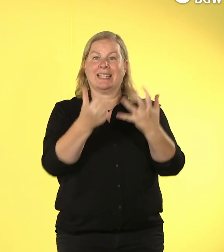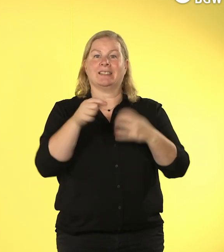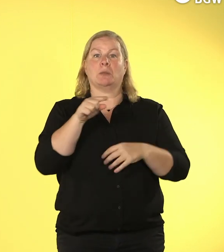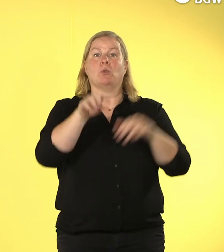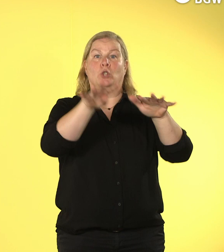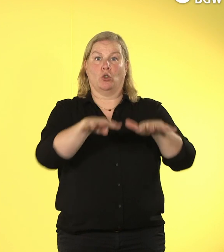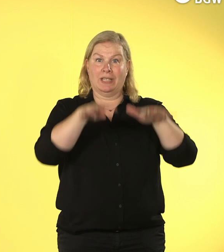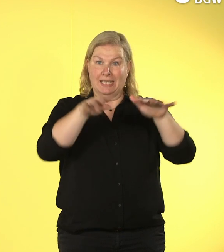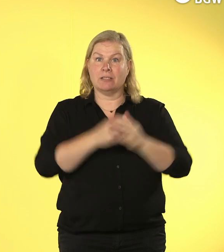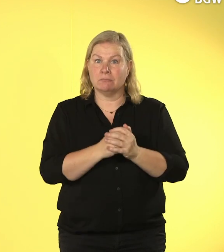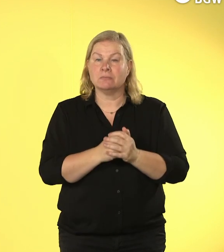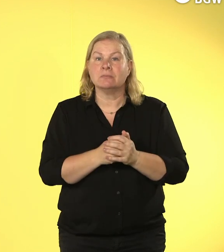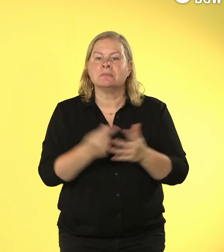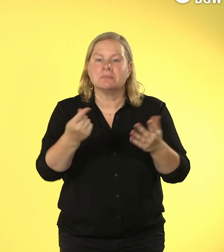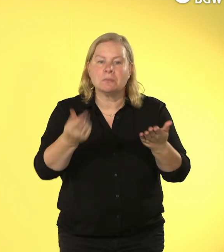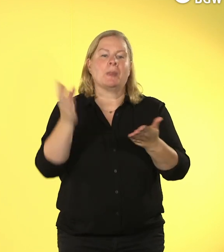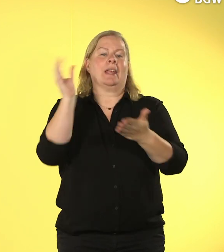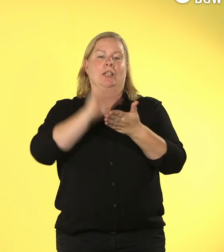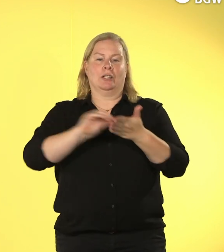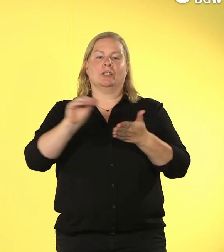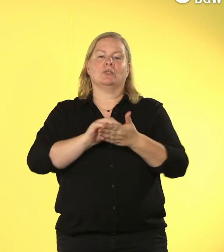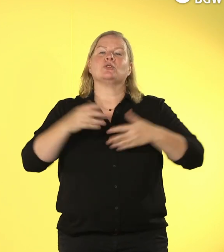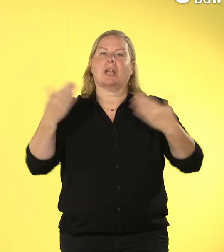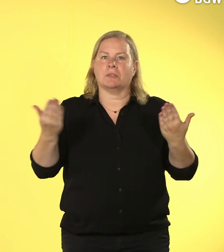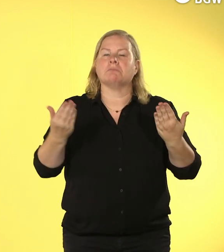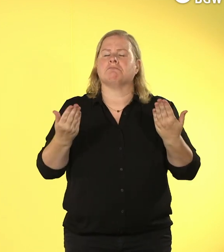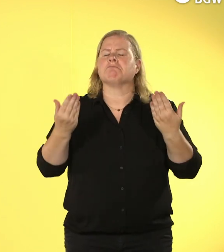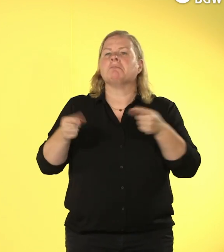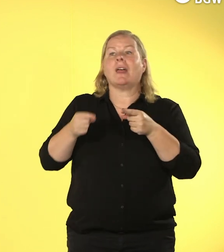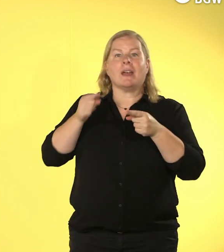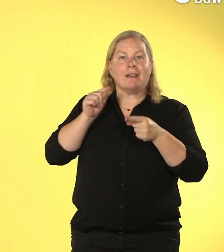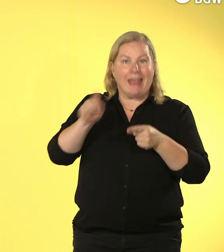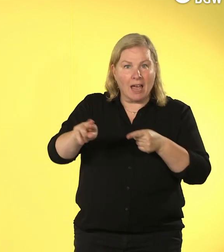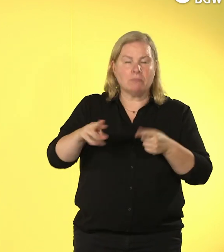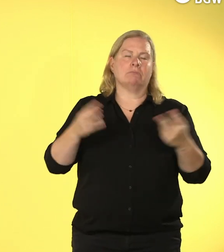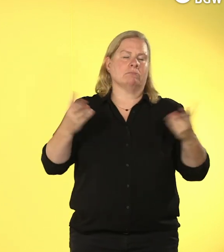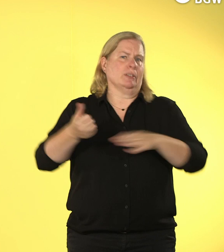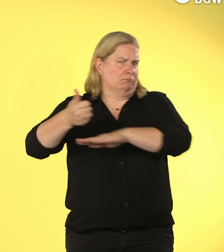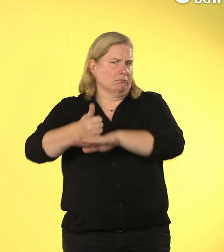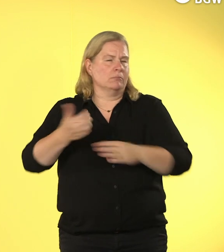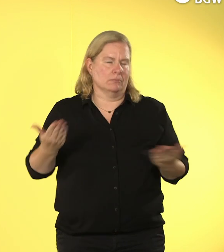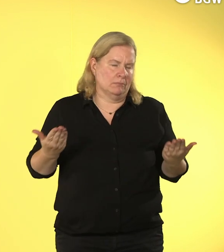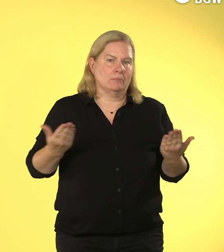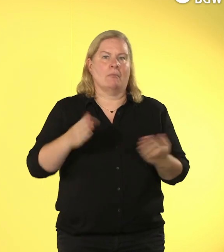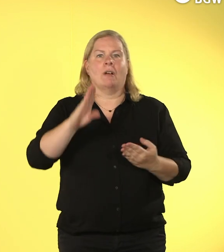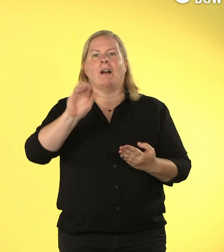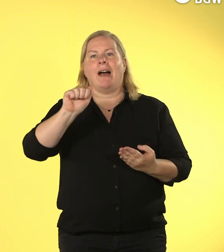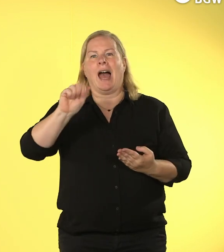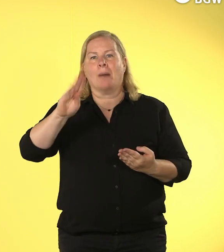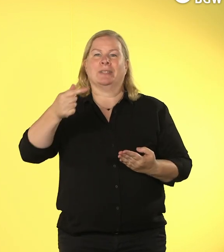"So halte er ..." Gemeint ist der Abt. Man könnte auch in Klammern die Führungskräfte setzen.